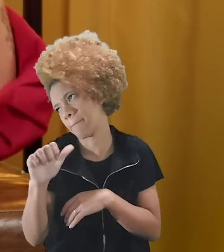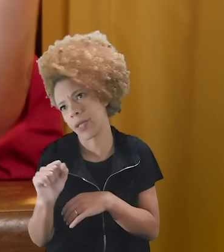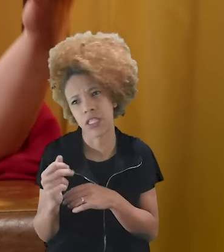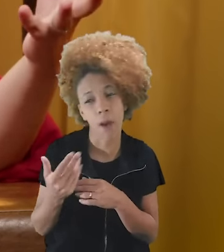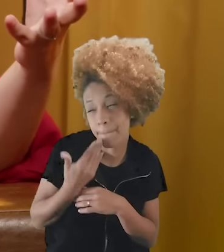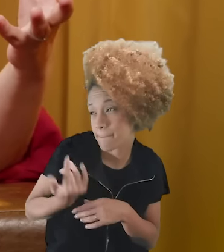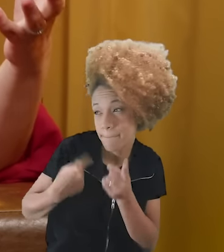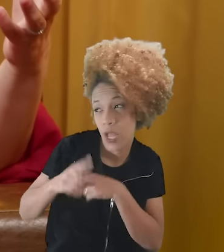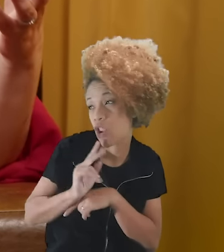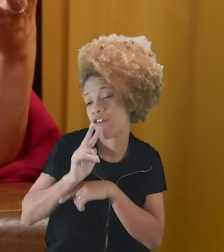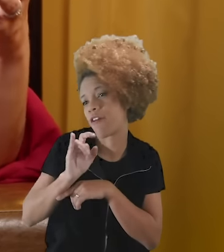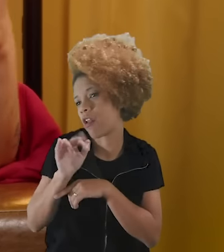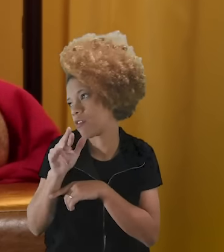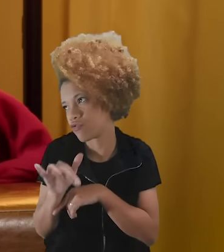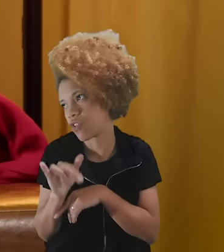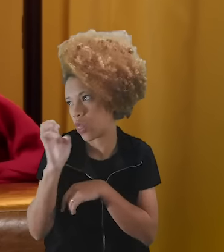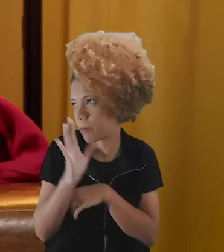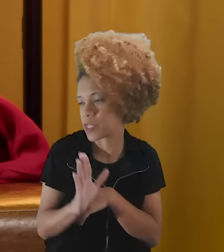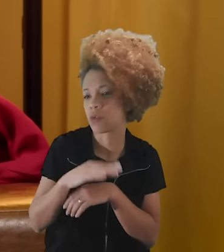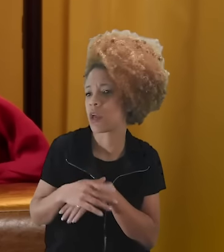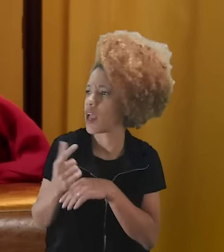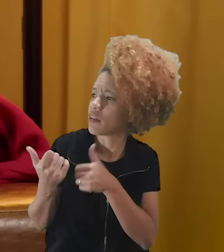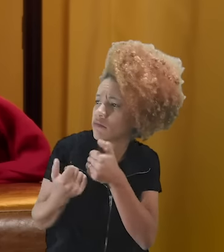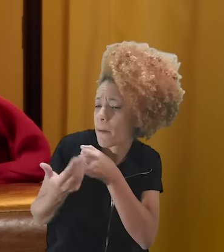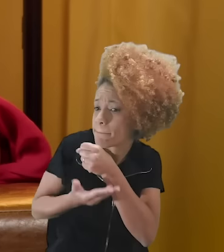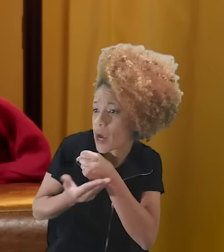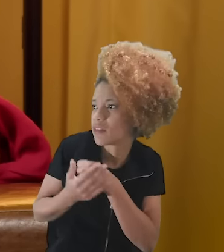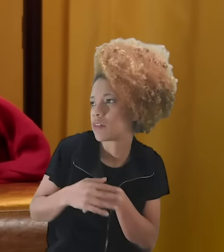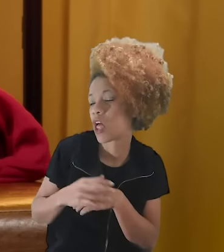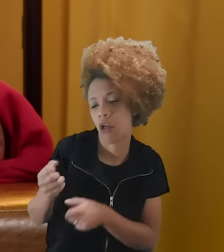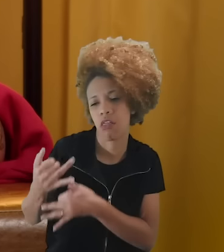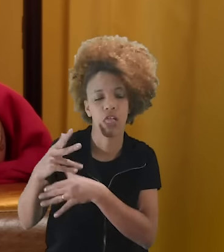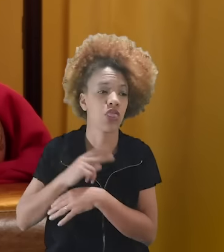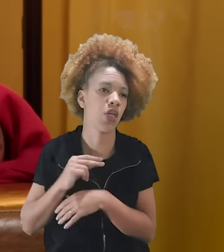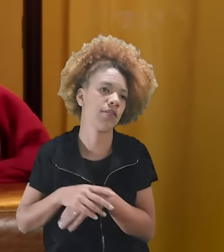no valorante do Brasil e tudo mais e ele fez uma partida abaixo e o pessoal já estava no chat aspas